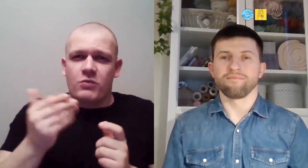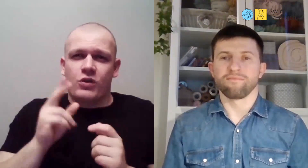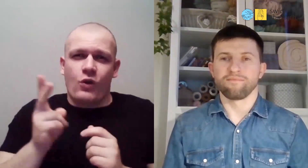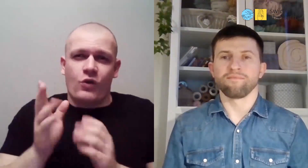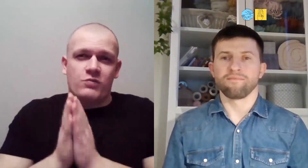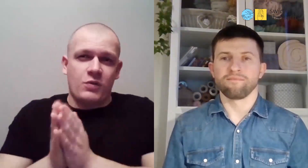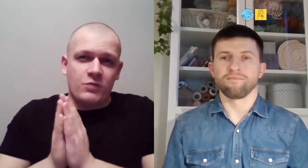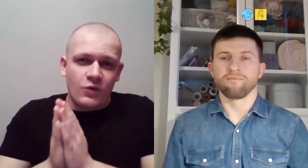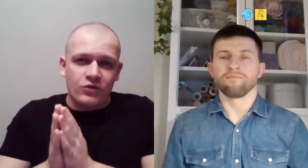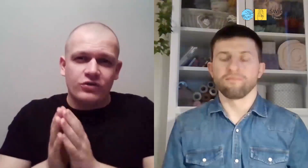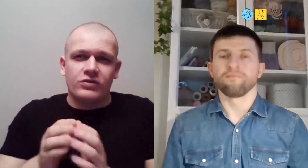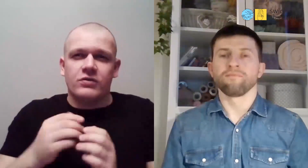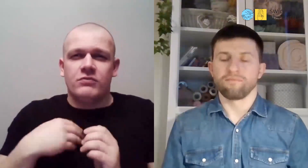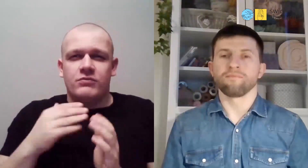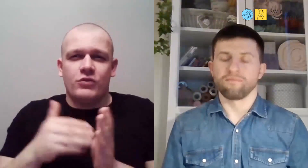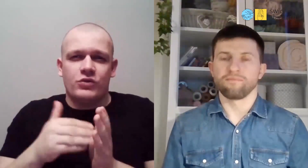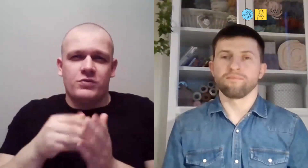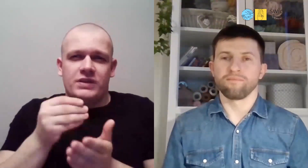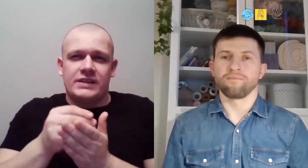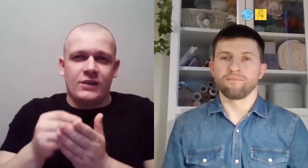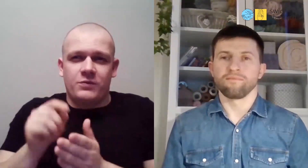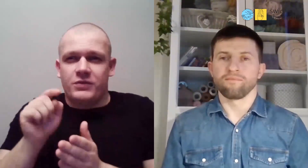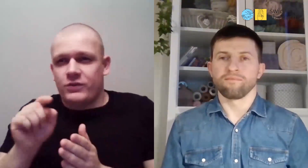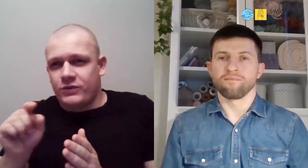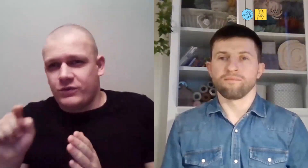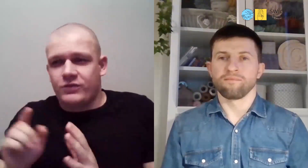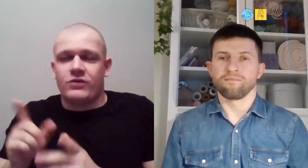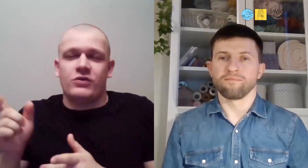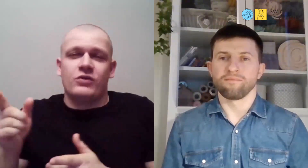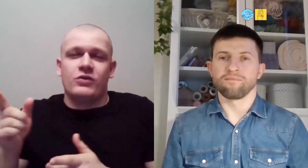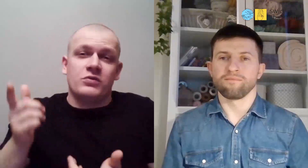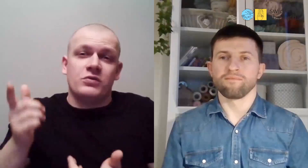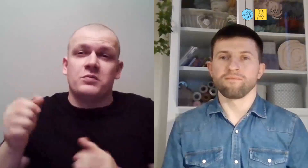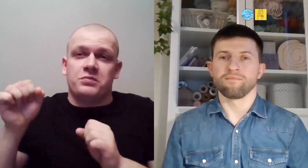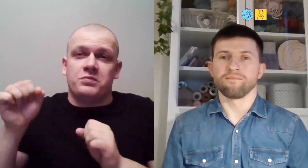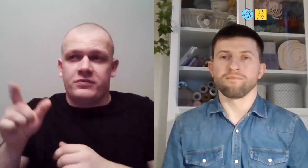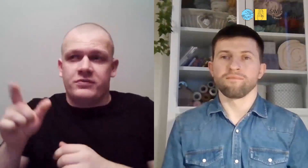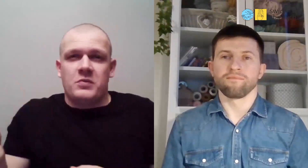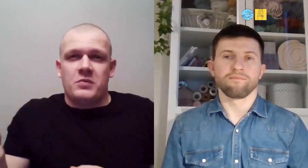można kogoś prosić o pomoc w robieniu zakupów, w załatwieniu pilnych spraw.